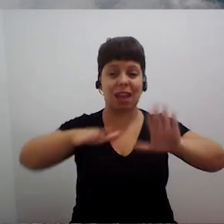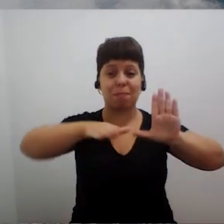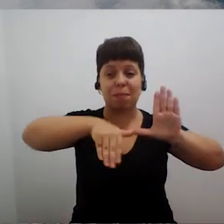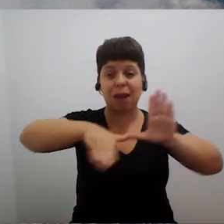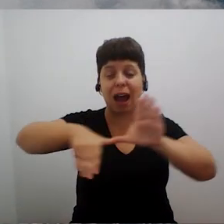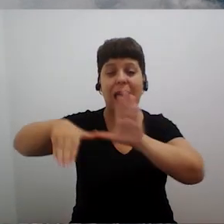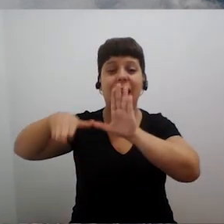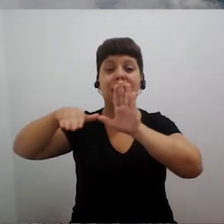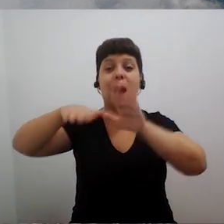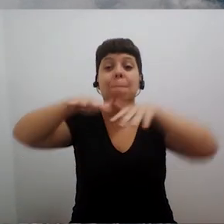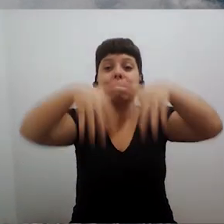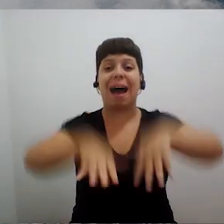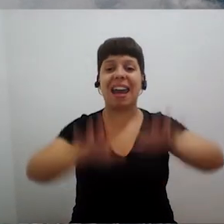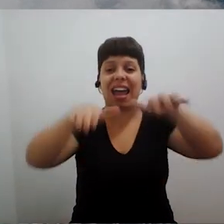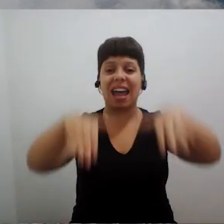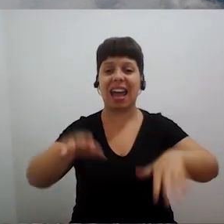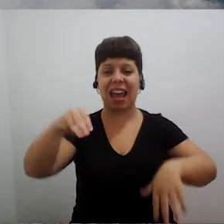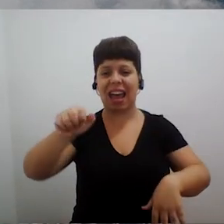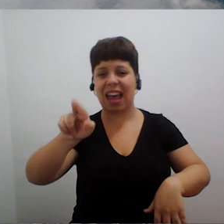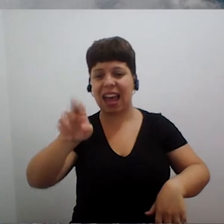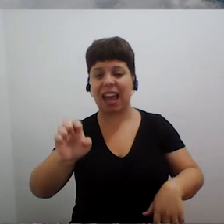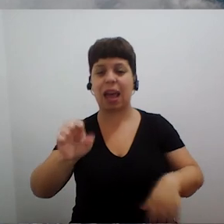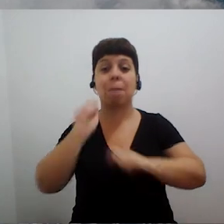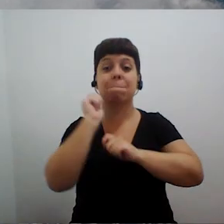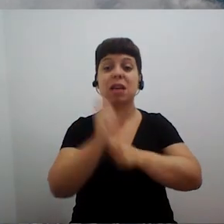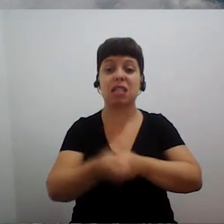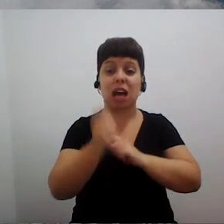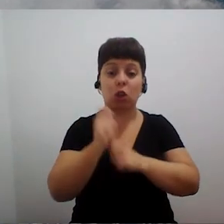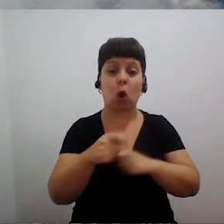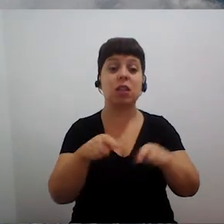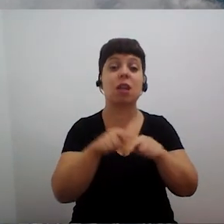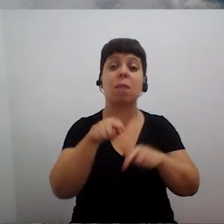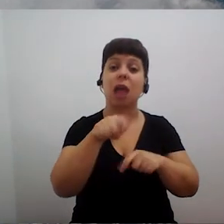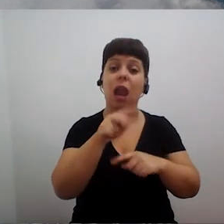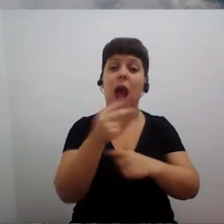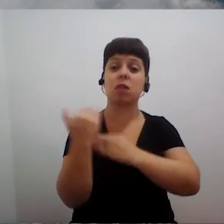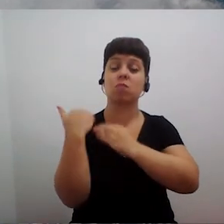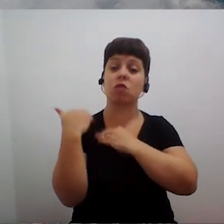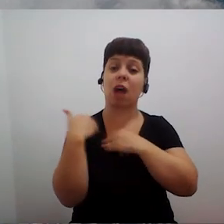Marés, da pesca, dos pescadores e a provedora dos alimentos que vem do mar dos que vão em forma